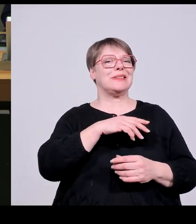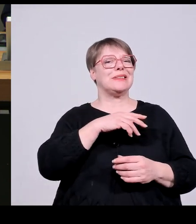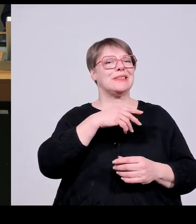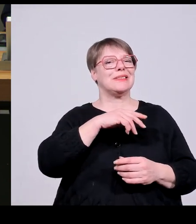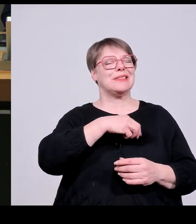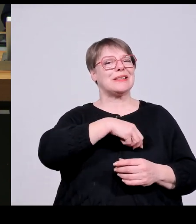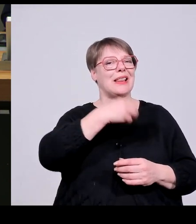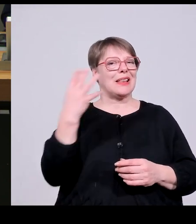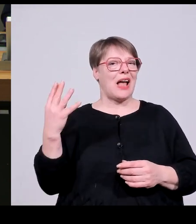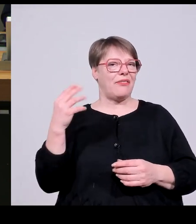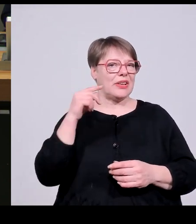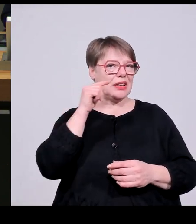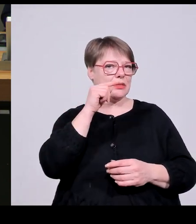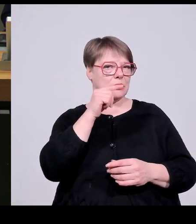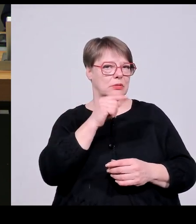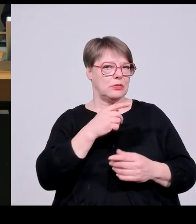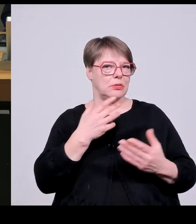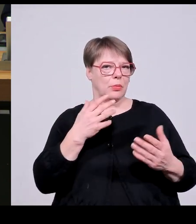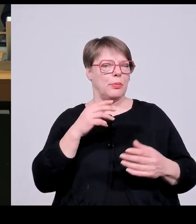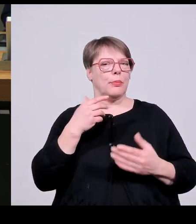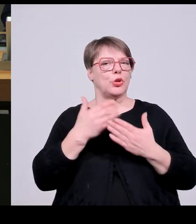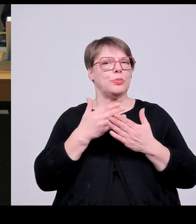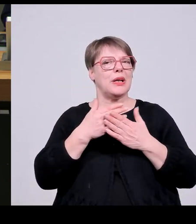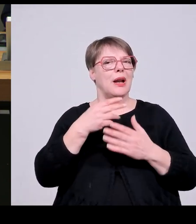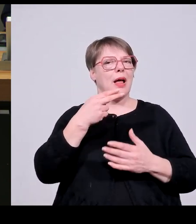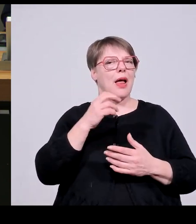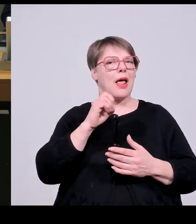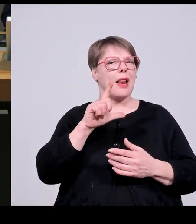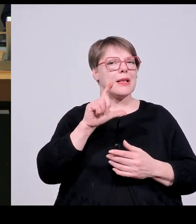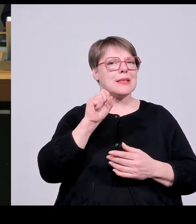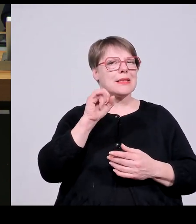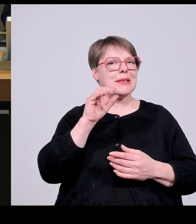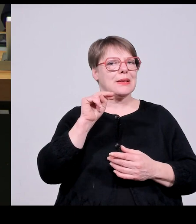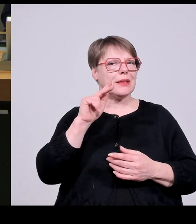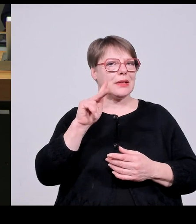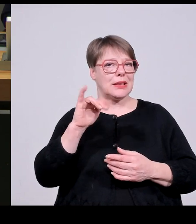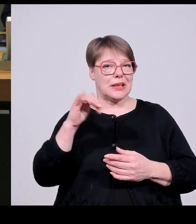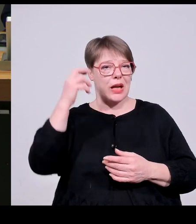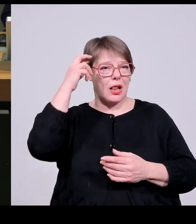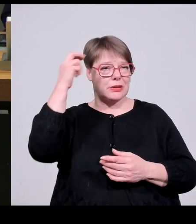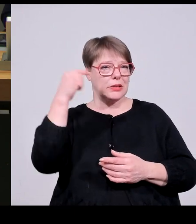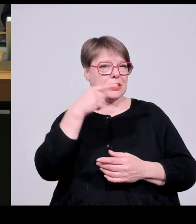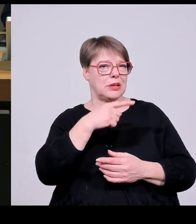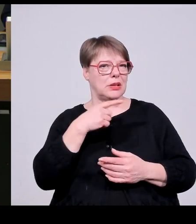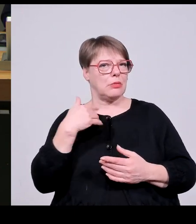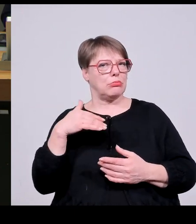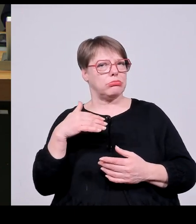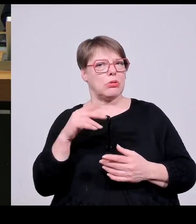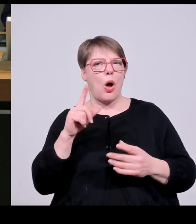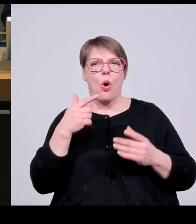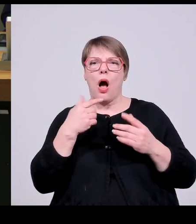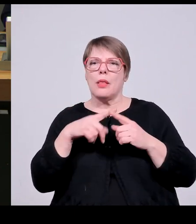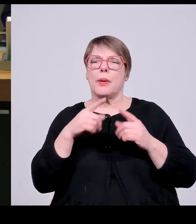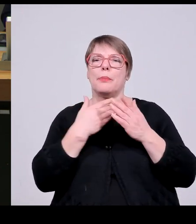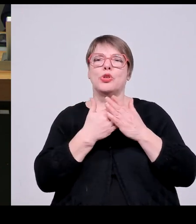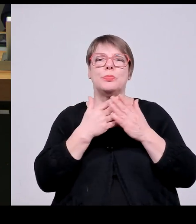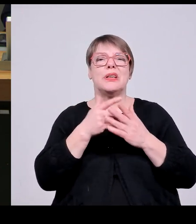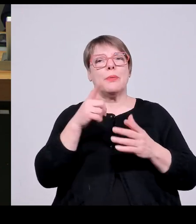Mittelpunkt Biblotheken in den jeweiligen Bezirken, weil die einfach mehr Angebote haben, länger auf sind und natürlich auch das leisten können, was